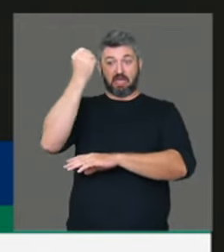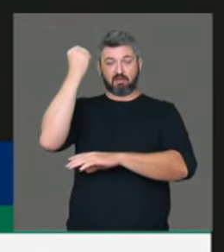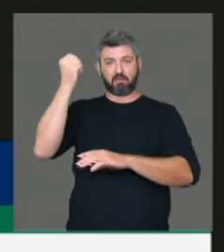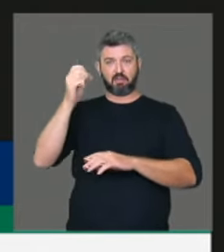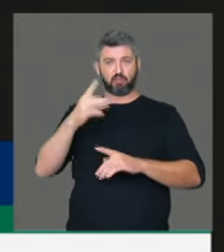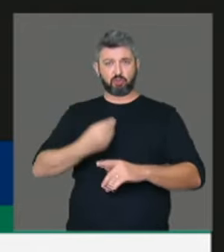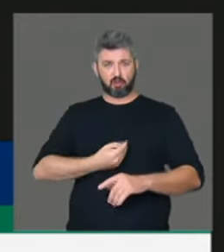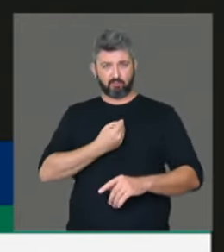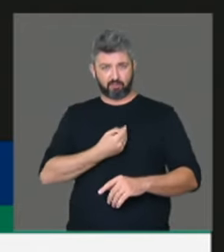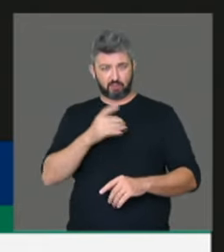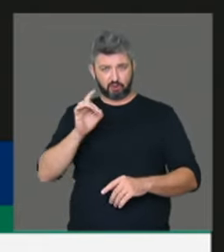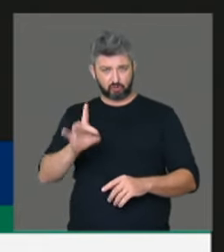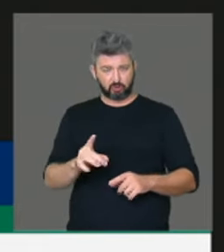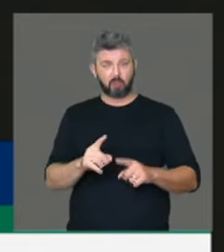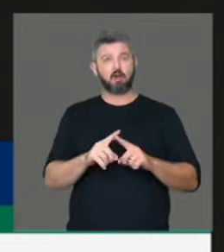DOENÇA, MAS DE TODO O NÚCLEO FAMILIAR. O PARKINSON É A